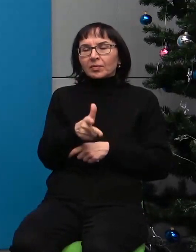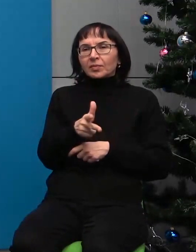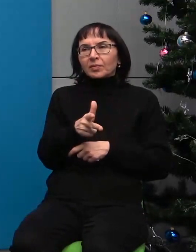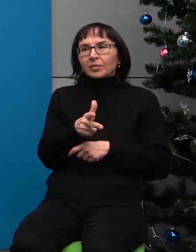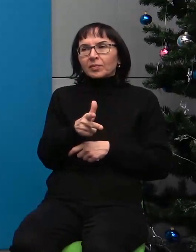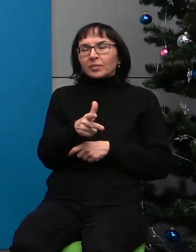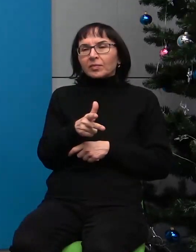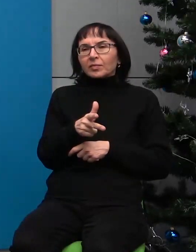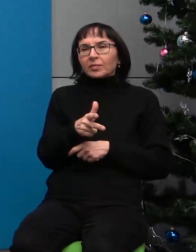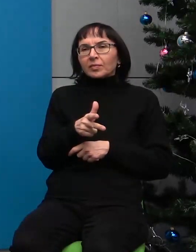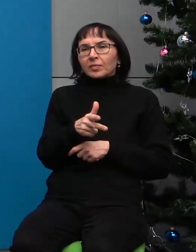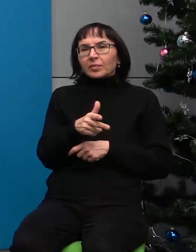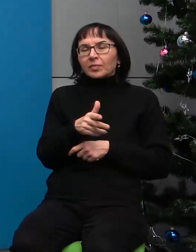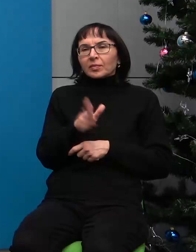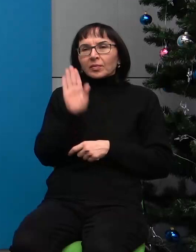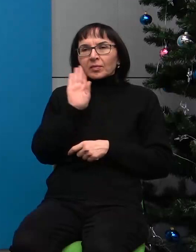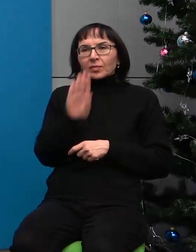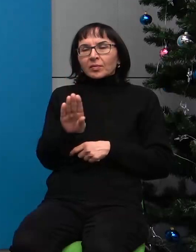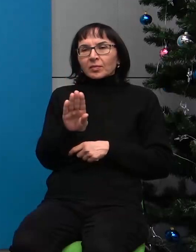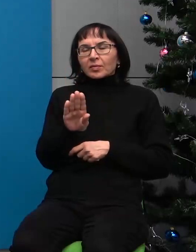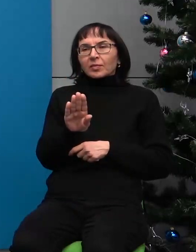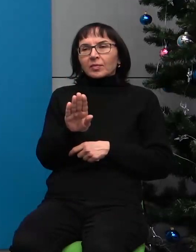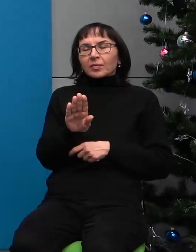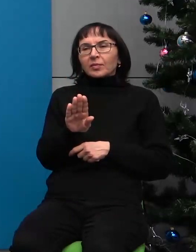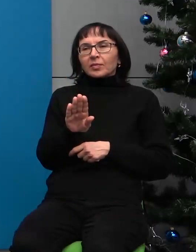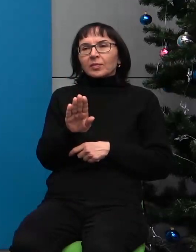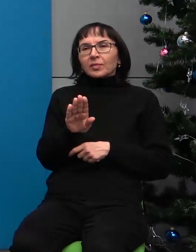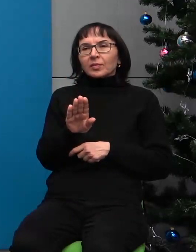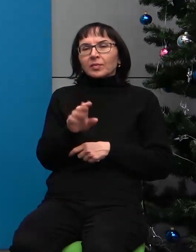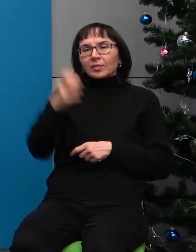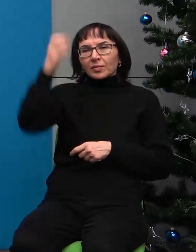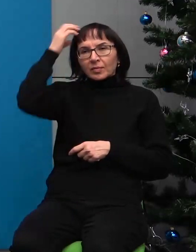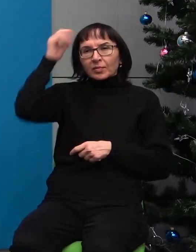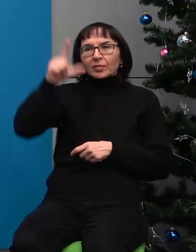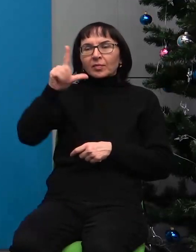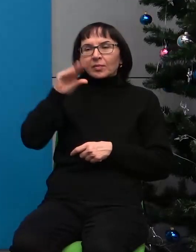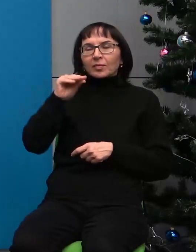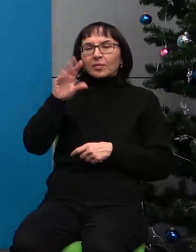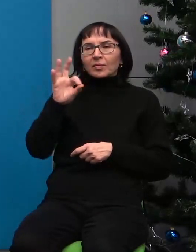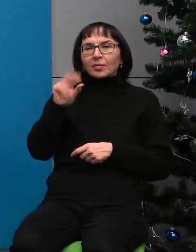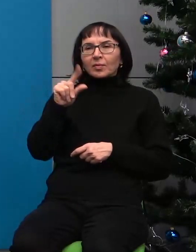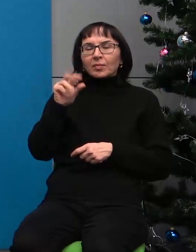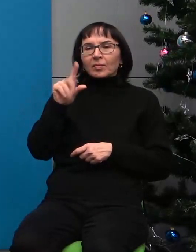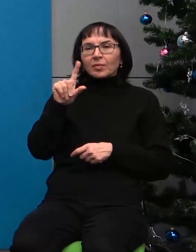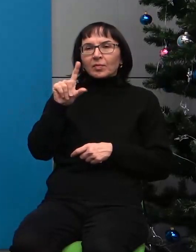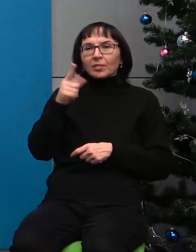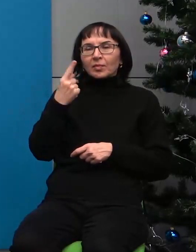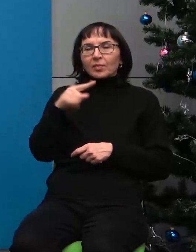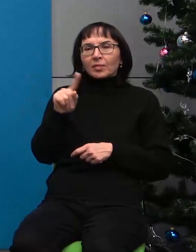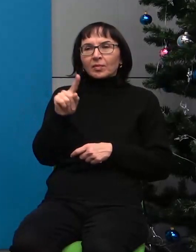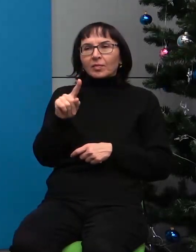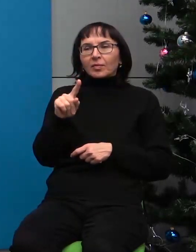Już nie mówiąc o Belgii, Królu Leopoldzie. Jakby i tak to wkręcili kota ogonem,